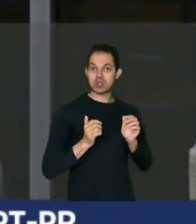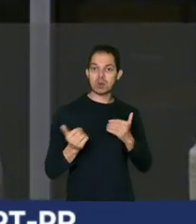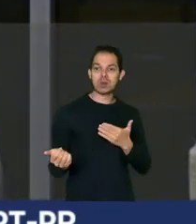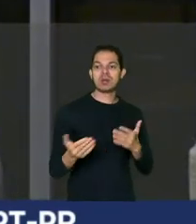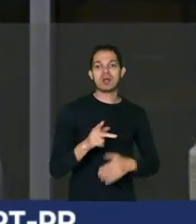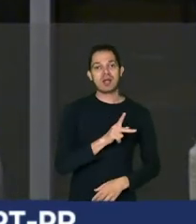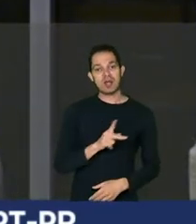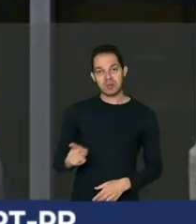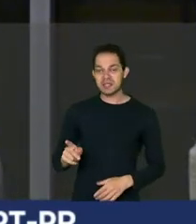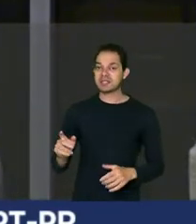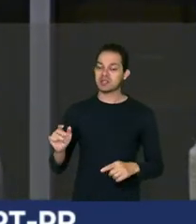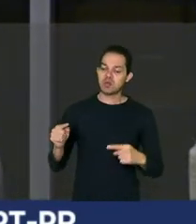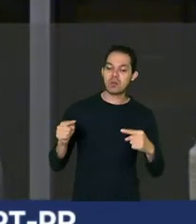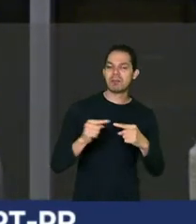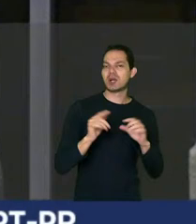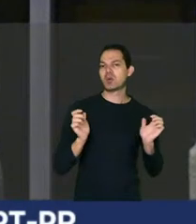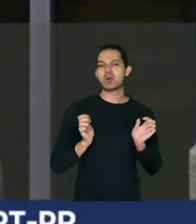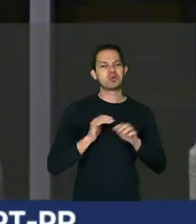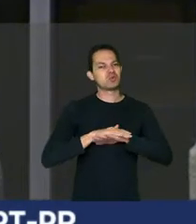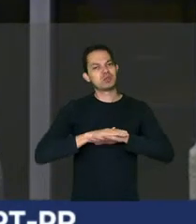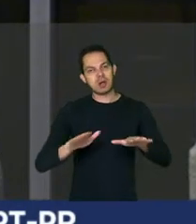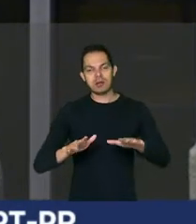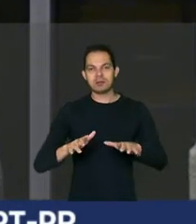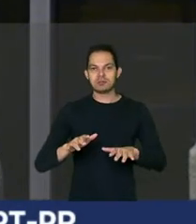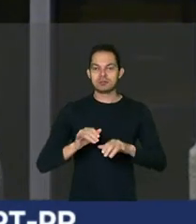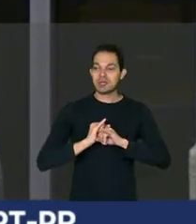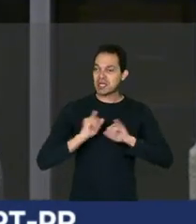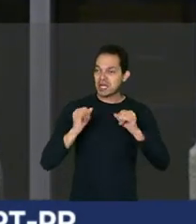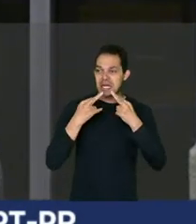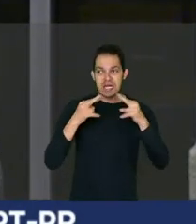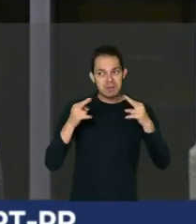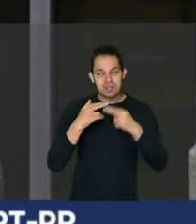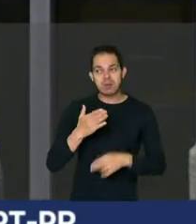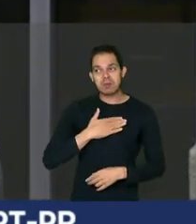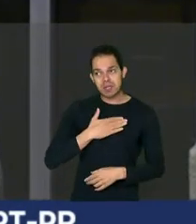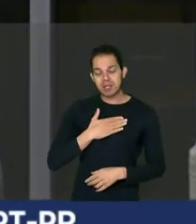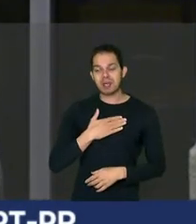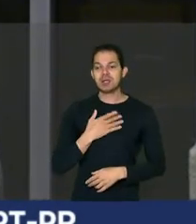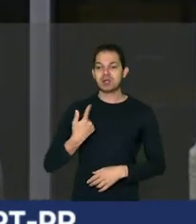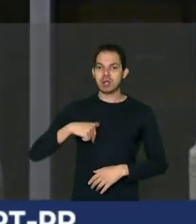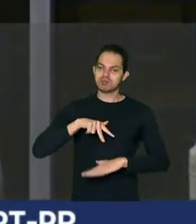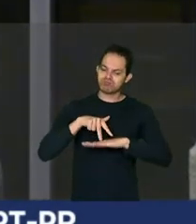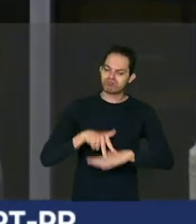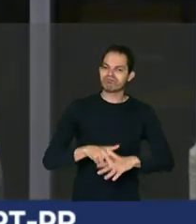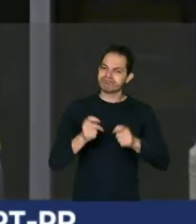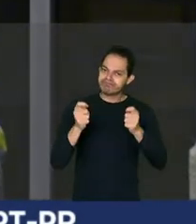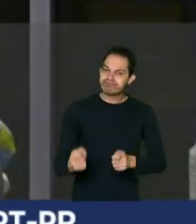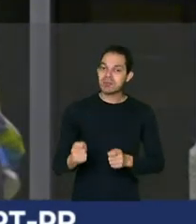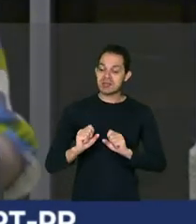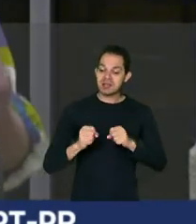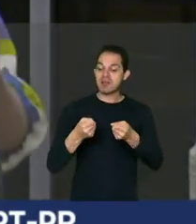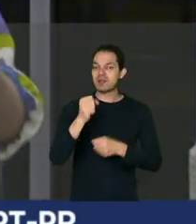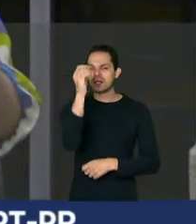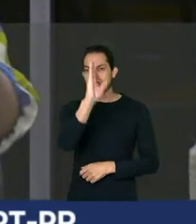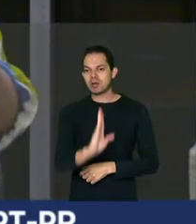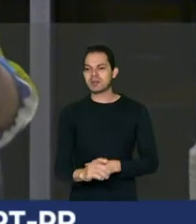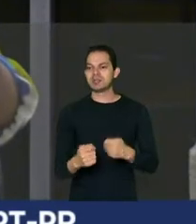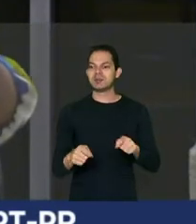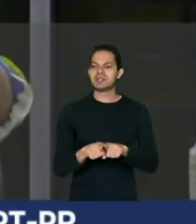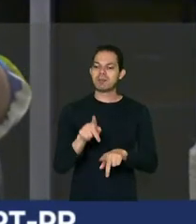SEMPRE AOS INTERESSES DO POVO ÉQUELES QUE TÊM MAIS DINHEIRO. É O PRESIDENTE DOS RICOS. MEU PROTESTO AQUI, PRESIDENTE, TEMOS QUE CONTINUAR FIRMES DEFENDENDO O BRASIL, DEFENDENDO O POVO BRASILEIRO PARA QUE A GENTE